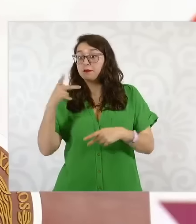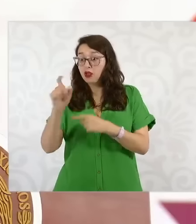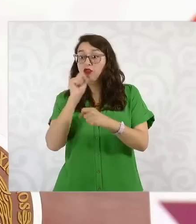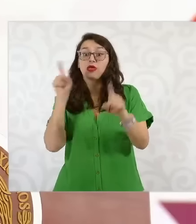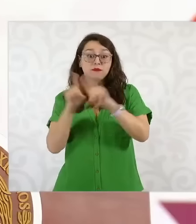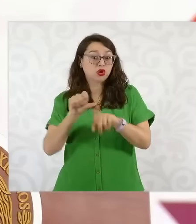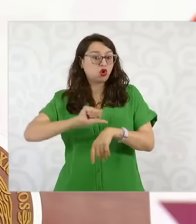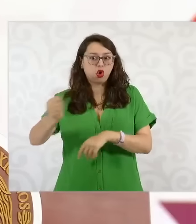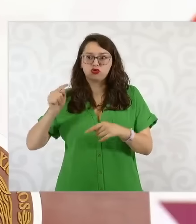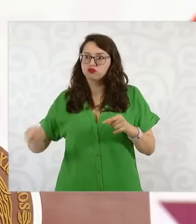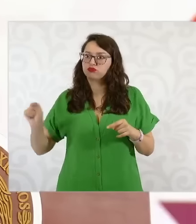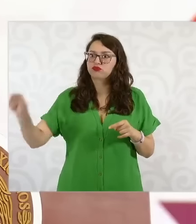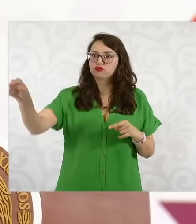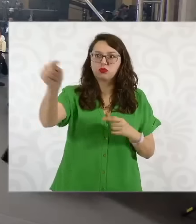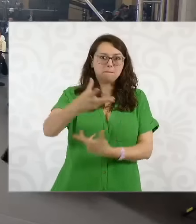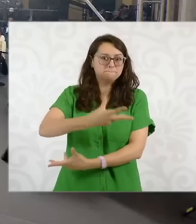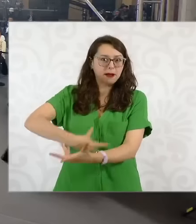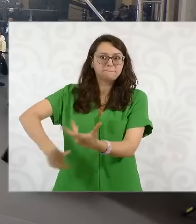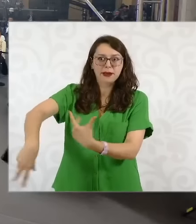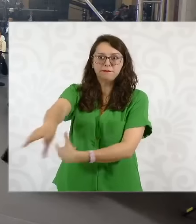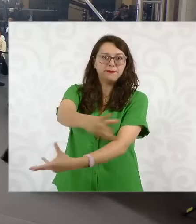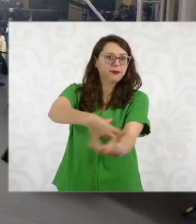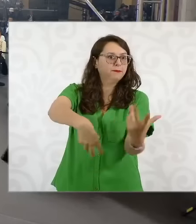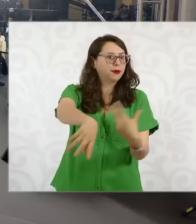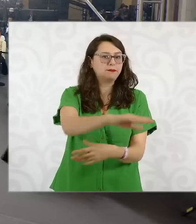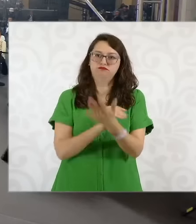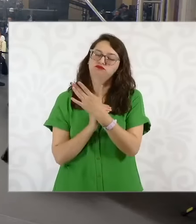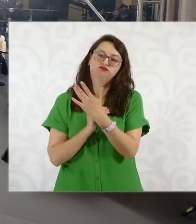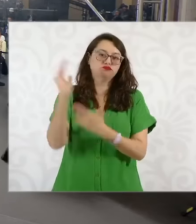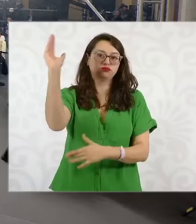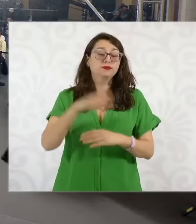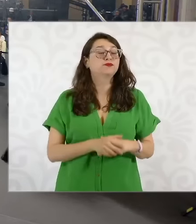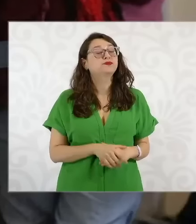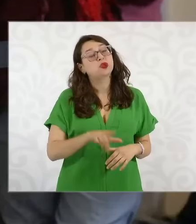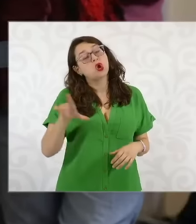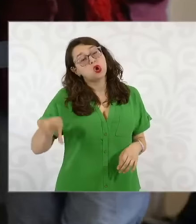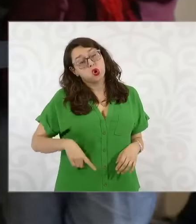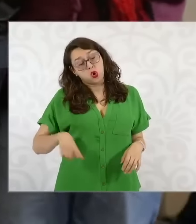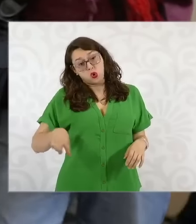el bienestar del pueblo. Una de las apuestas de este gobierno, de este movimiento es la riqueza